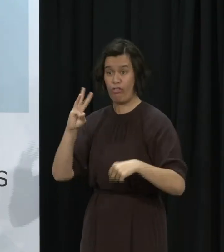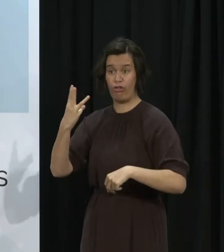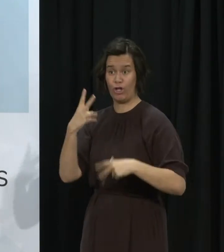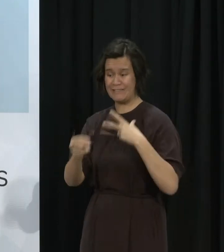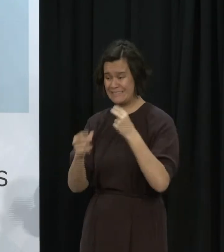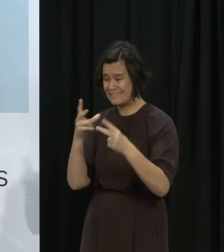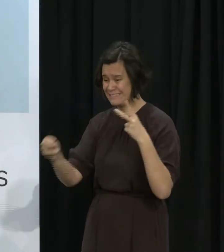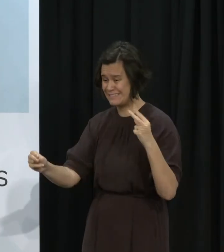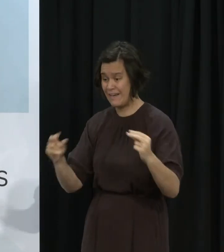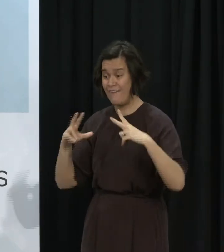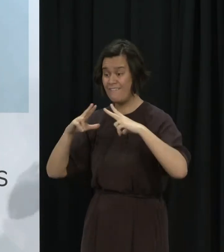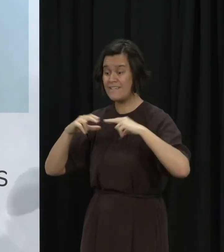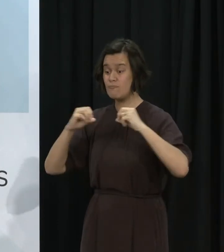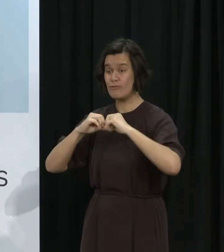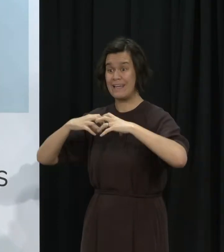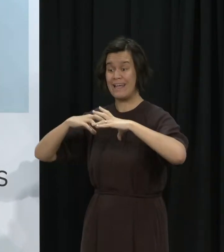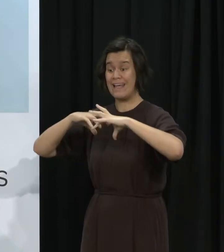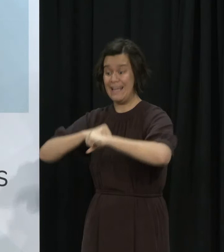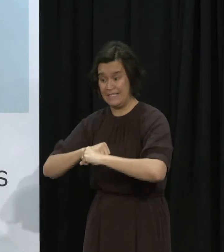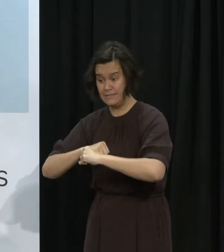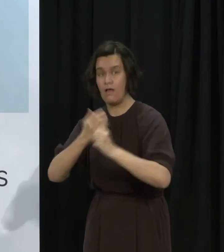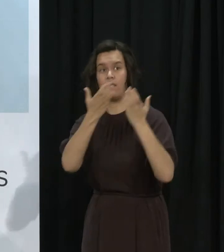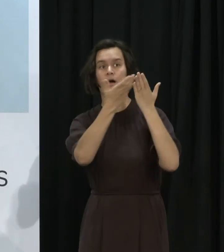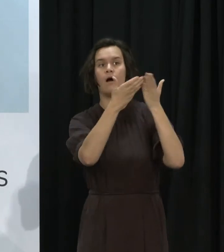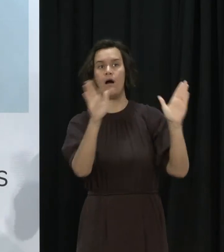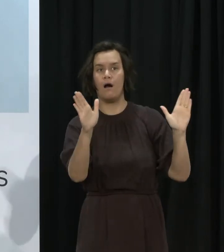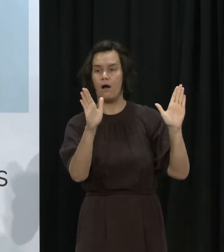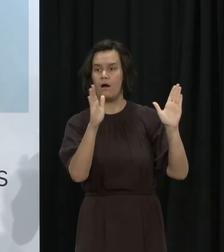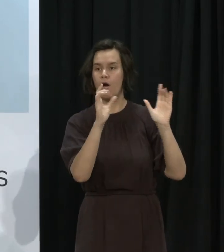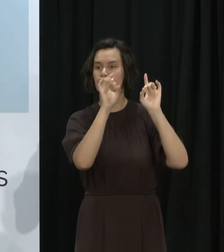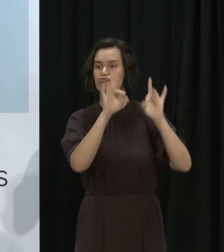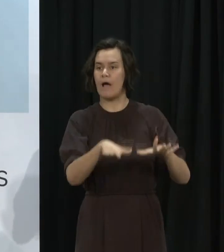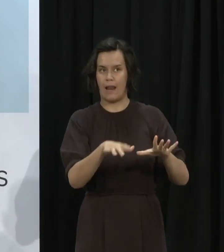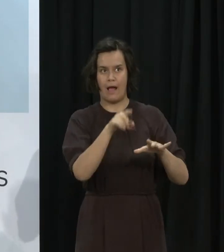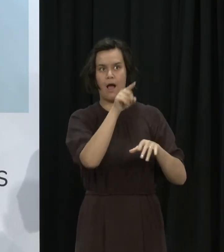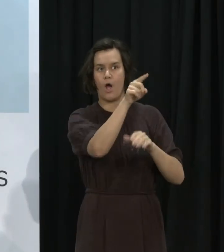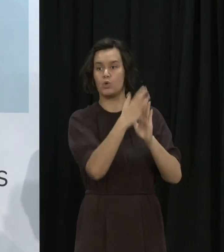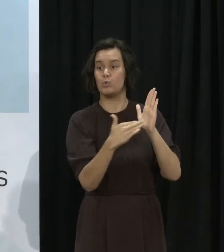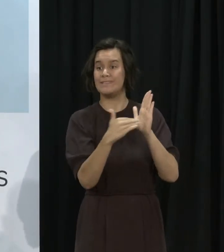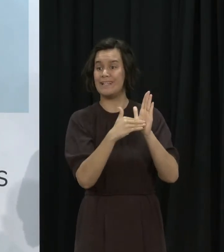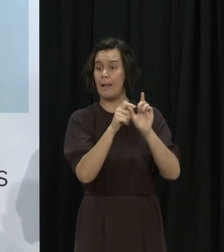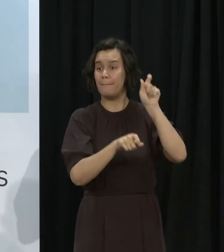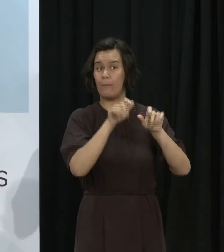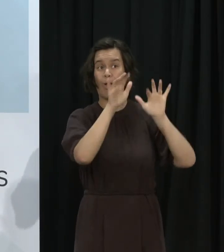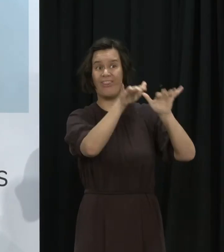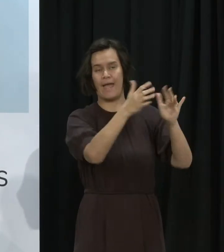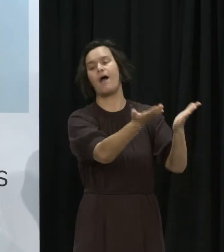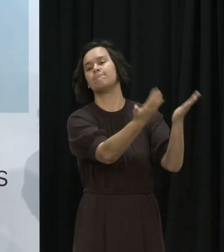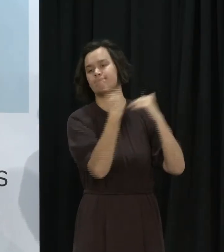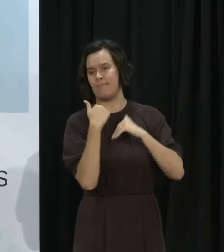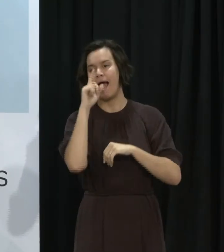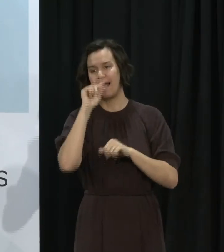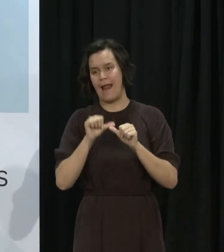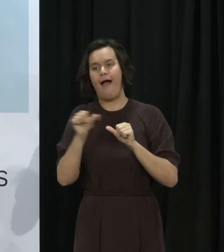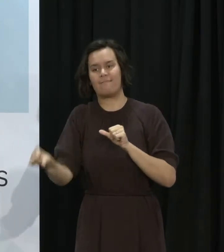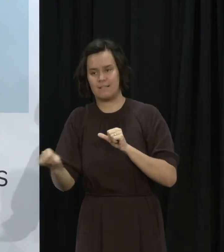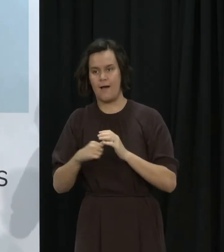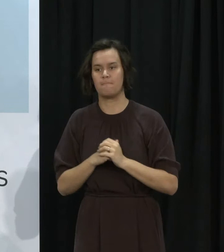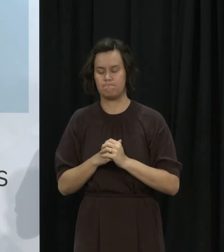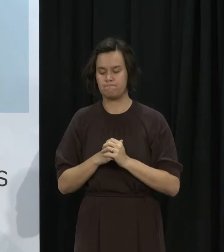whakanui i te waa, i tera wa ko